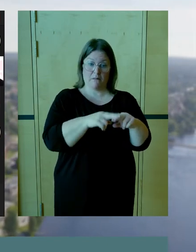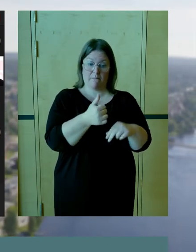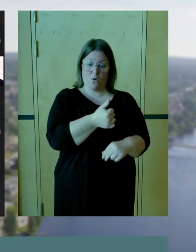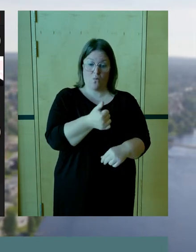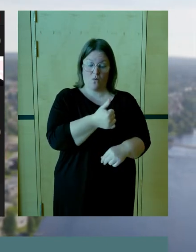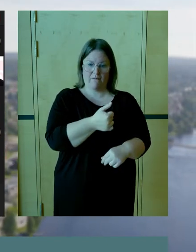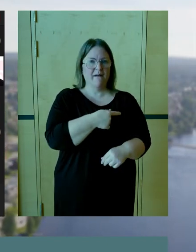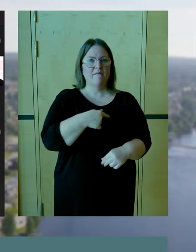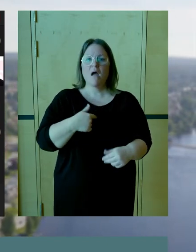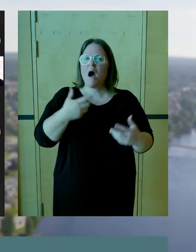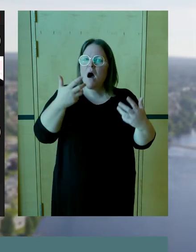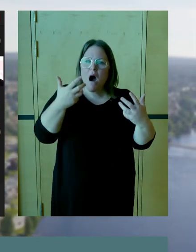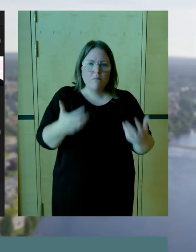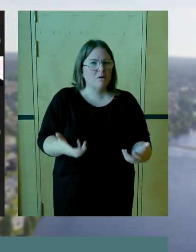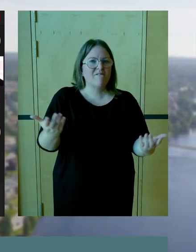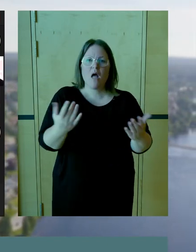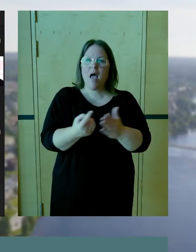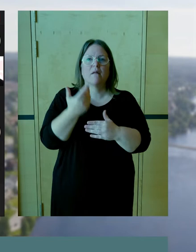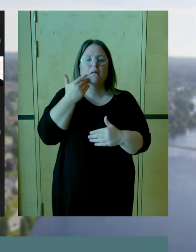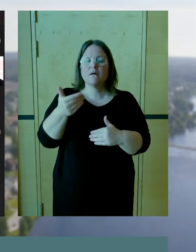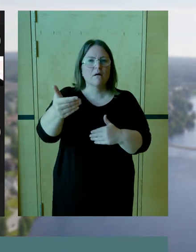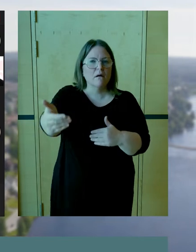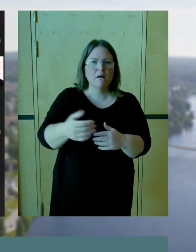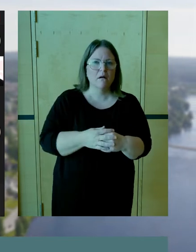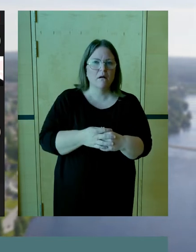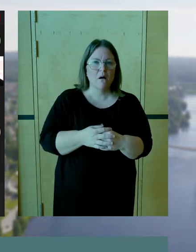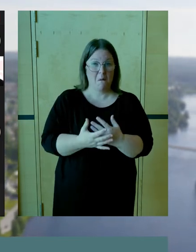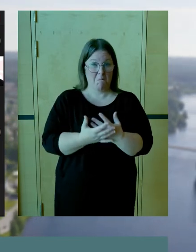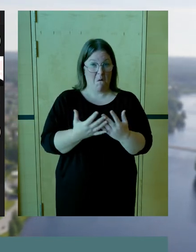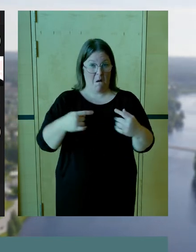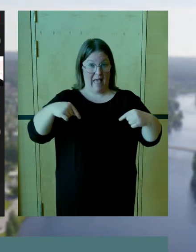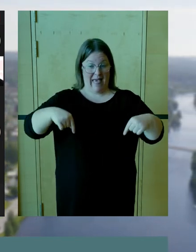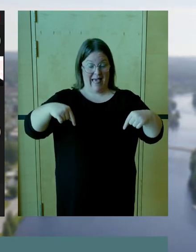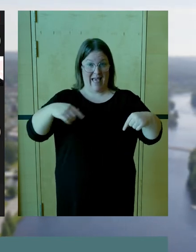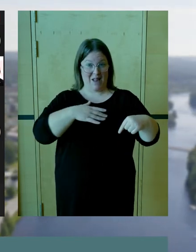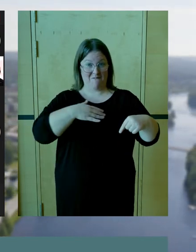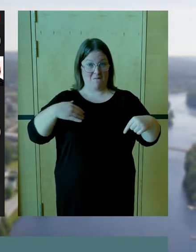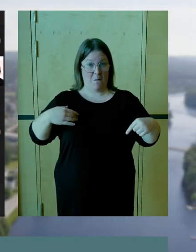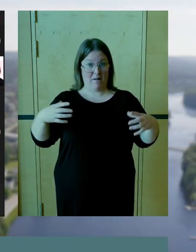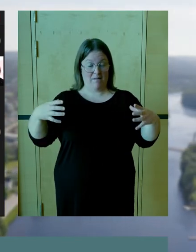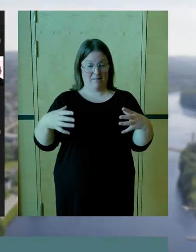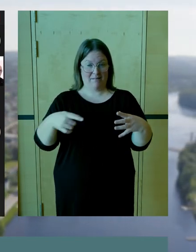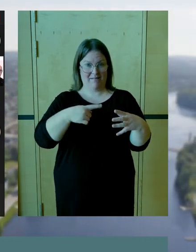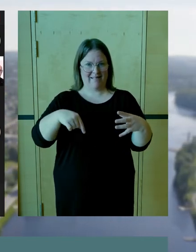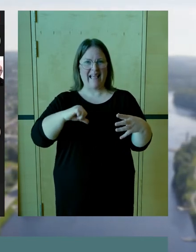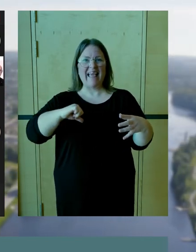Som kommer att hända det är ganska många i den här församlingen och egna partier som Faktiskt är snart där